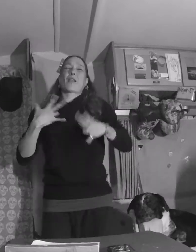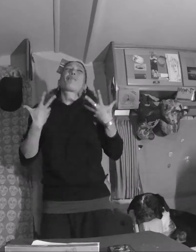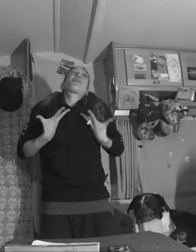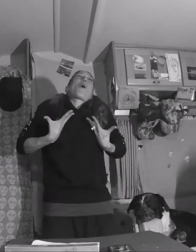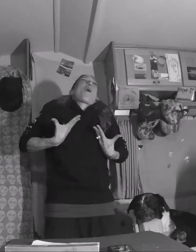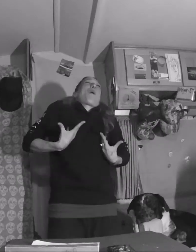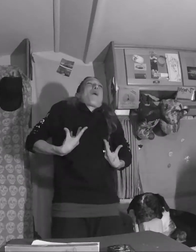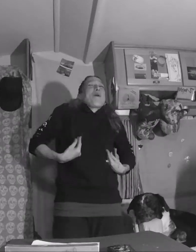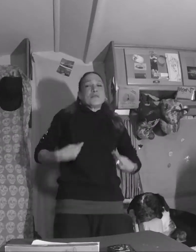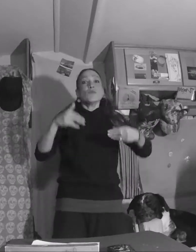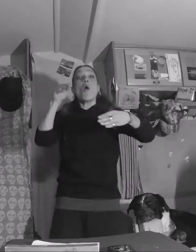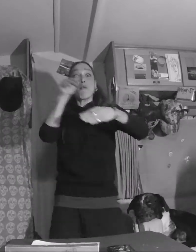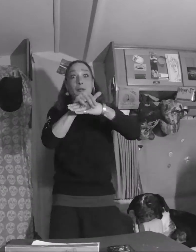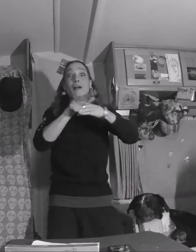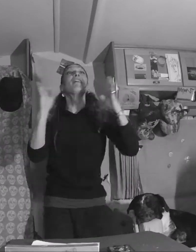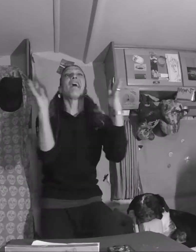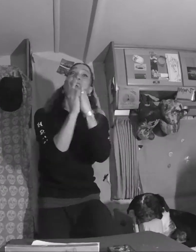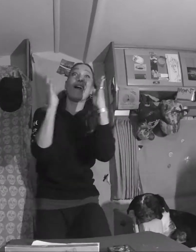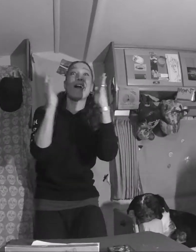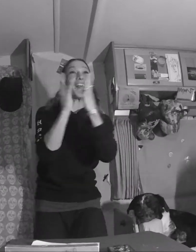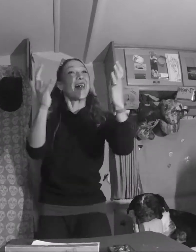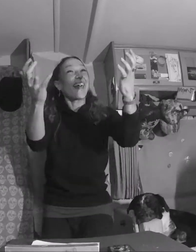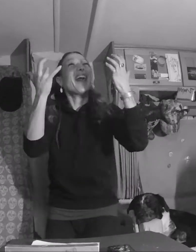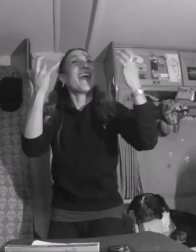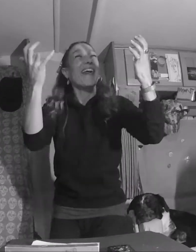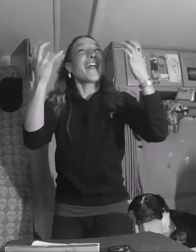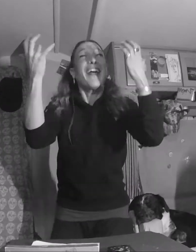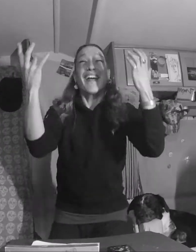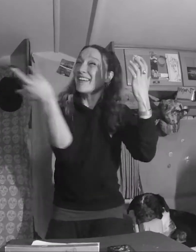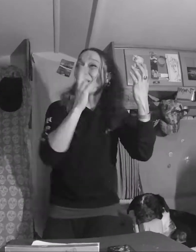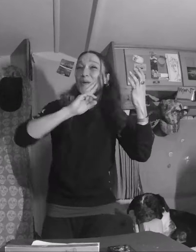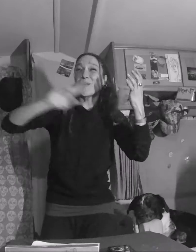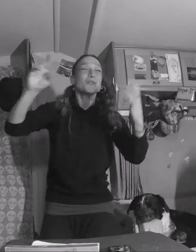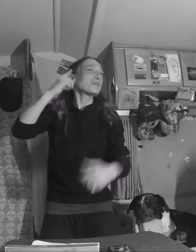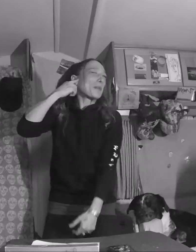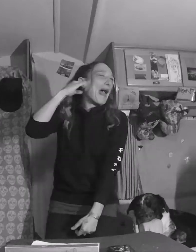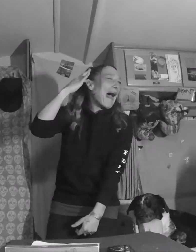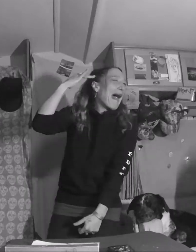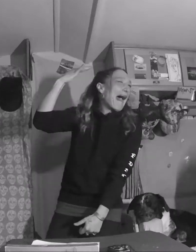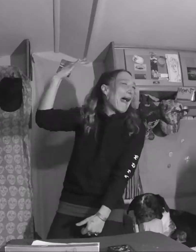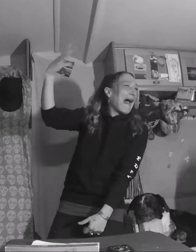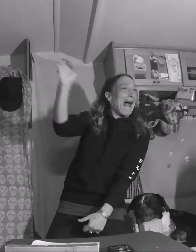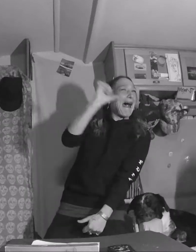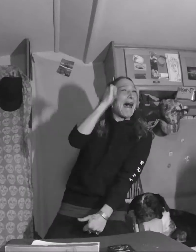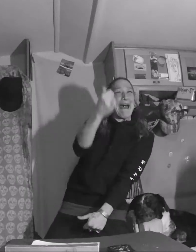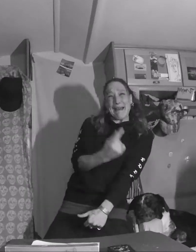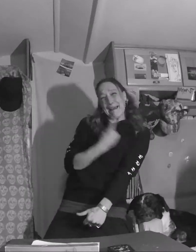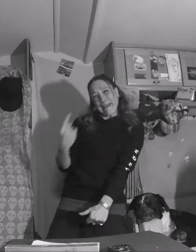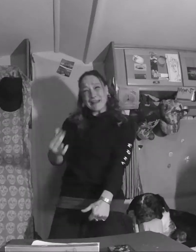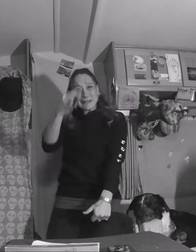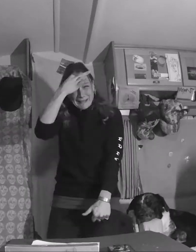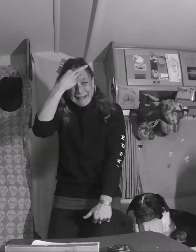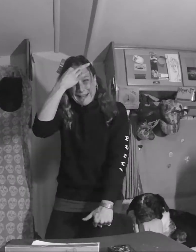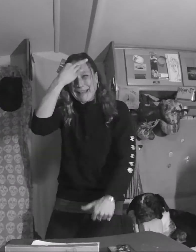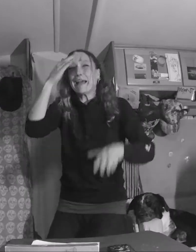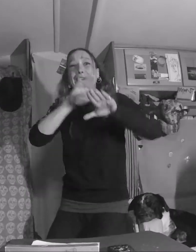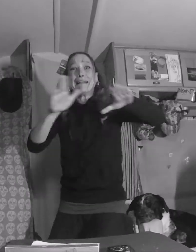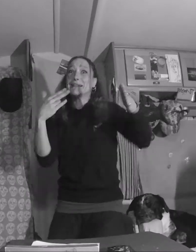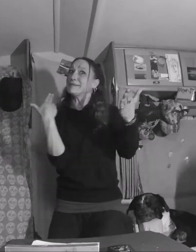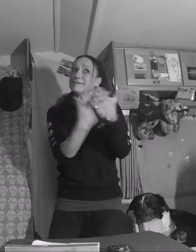de fatigue! Le soir t'es bien entouré tu repars, t'as les oreilles cassées! Et le lendemain, seul, t'as mal à la gueule!